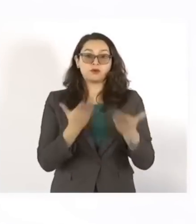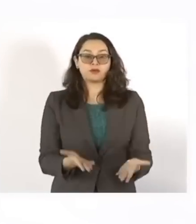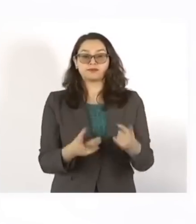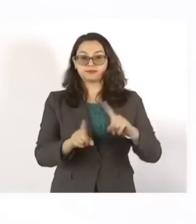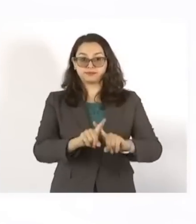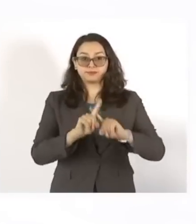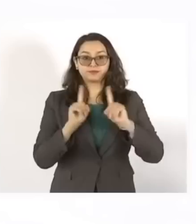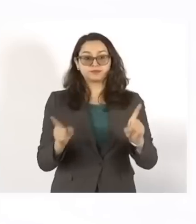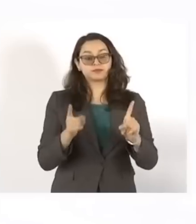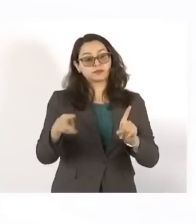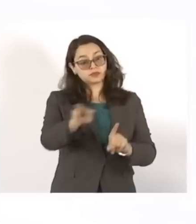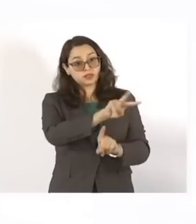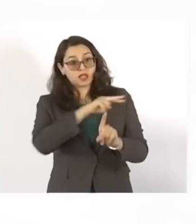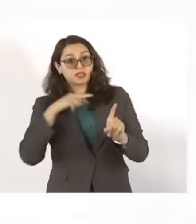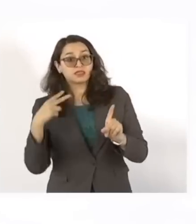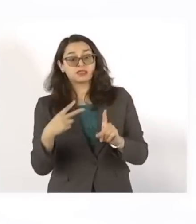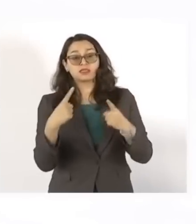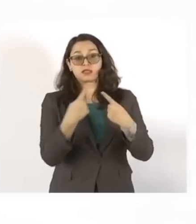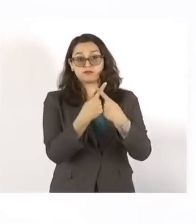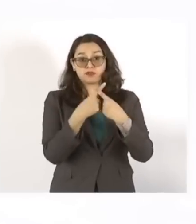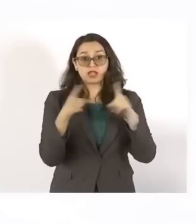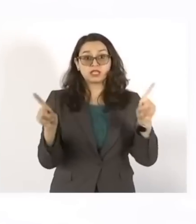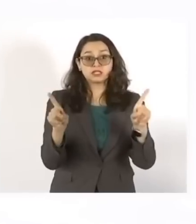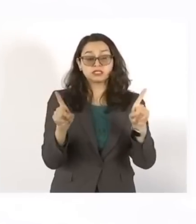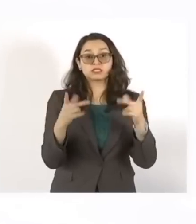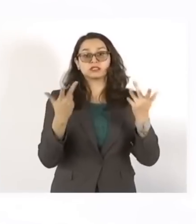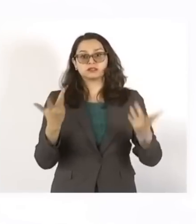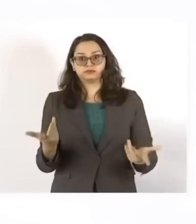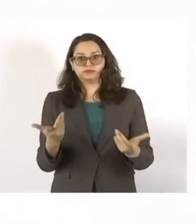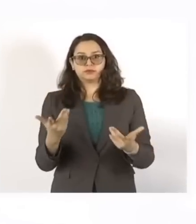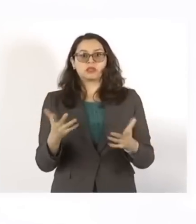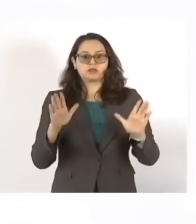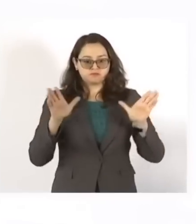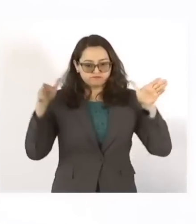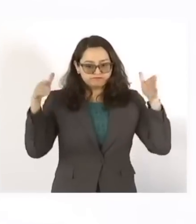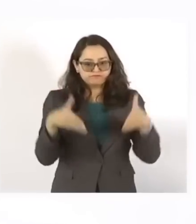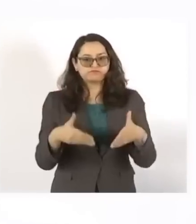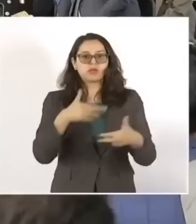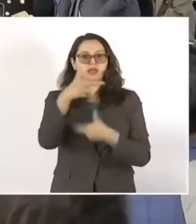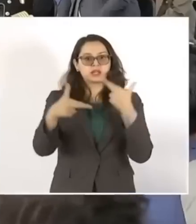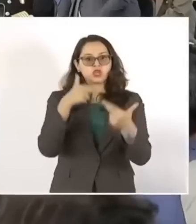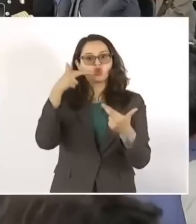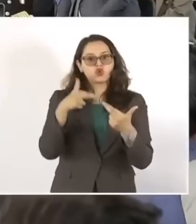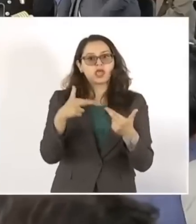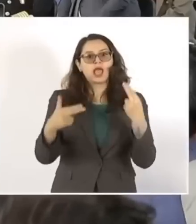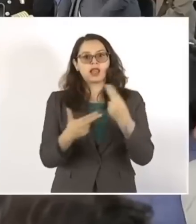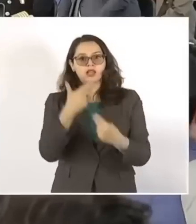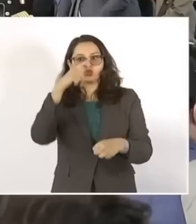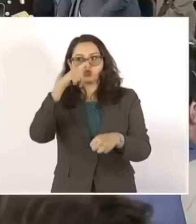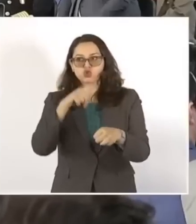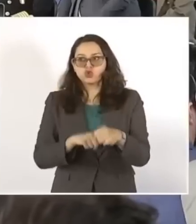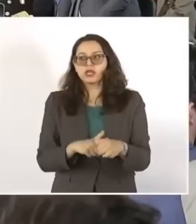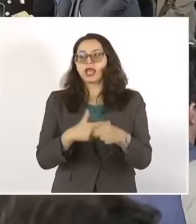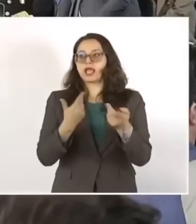donde Hablamos más de mercados regionales de producciones nacionales de cadenas de valor y